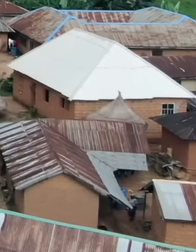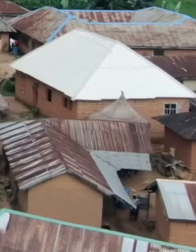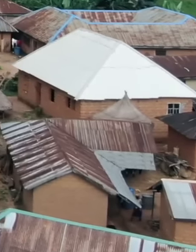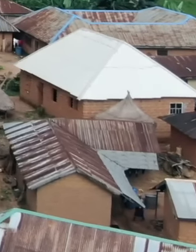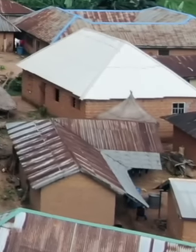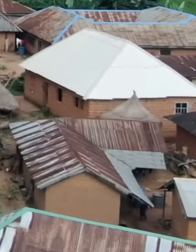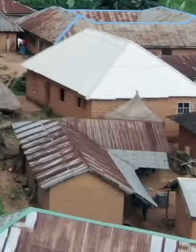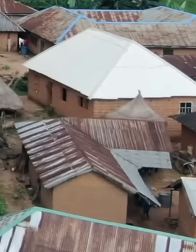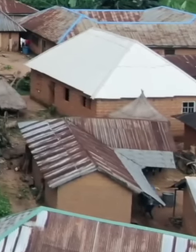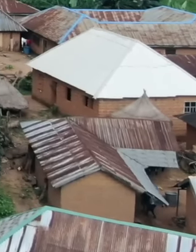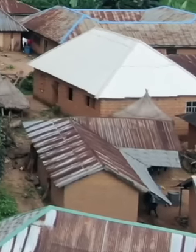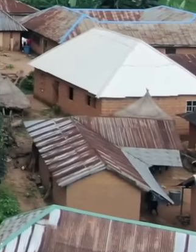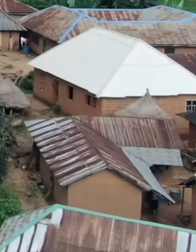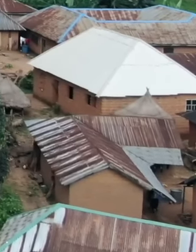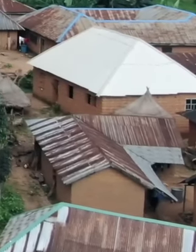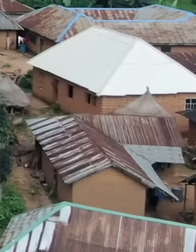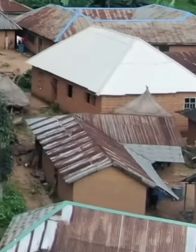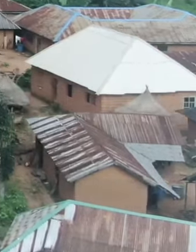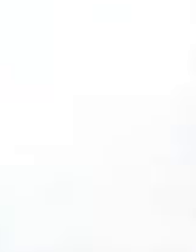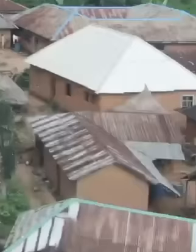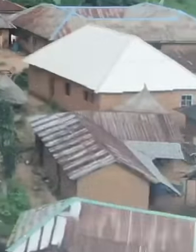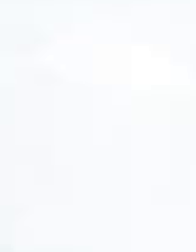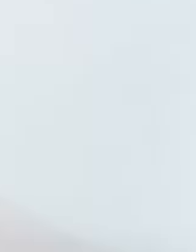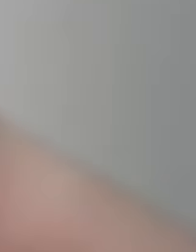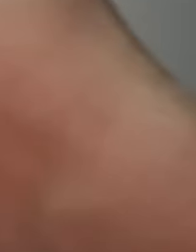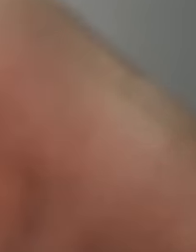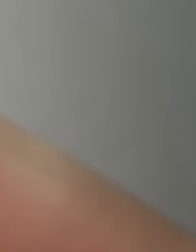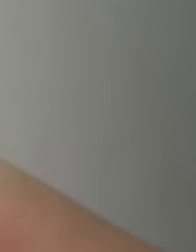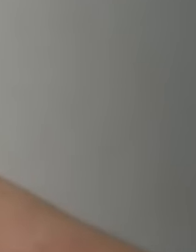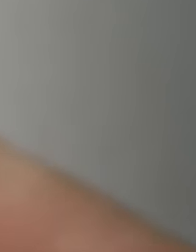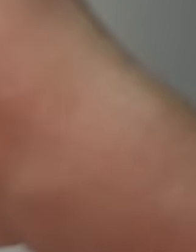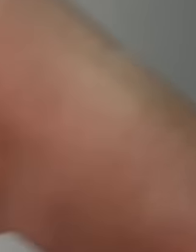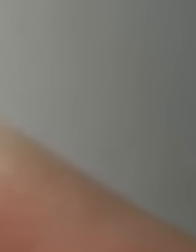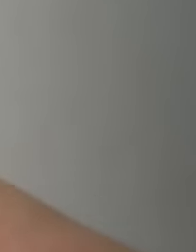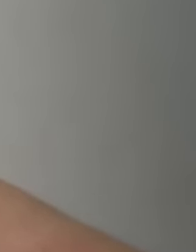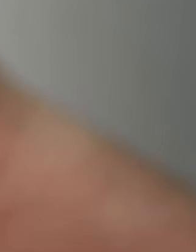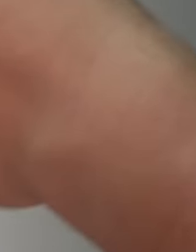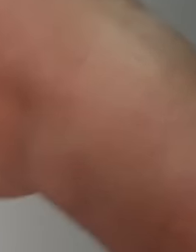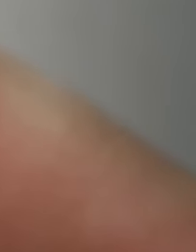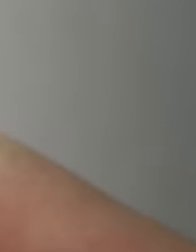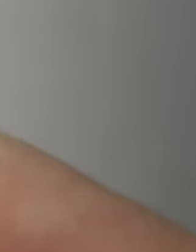el presupuesto de los municipios llegaba a los Estados Y desde ahí se enviaba a los